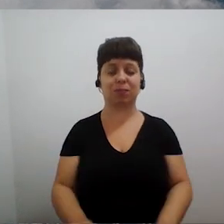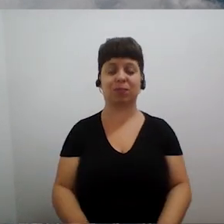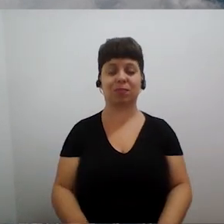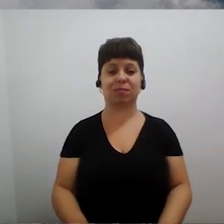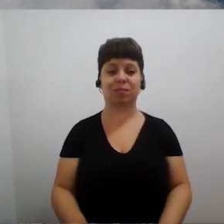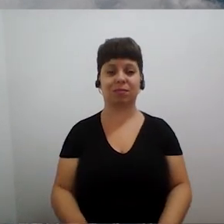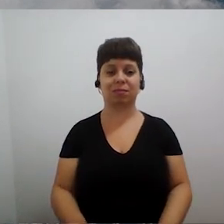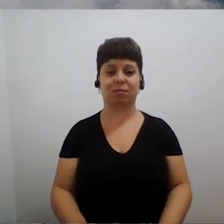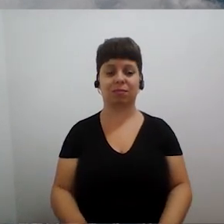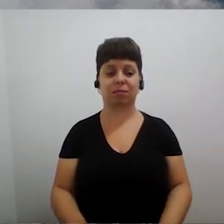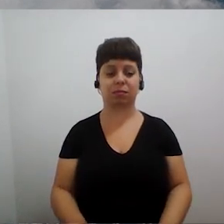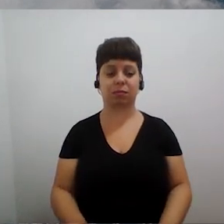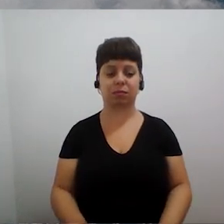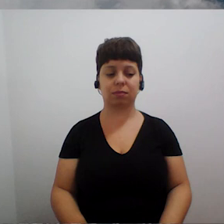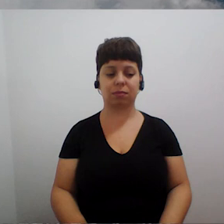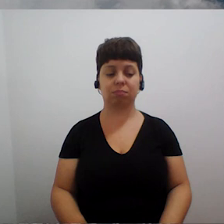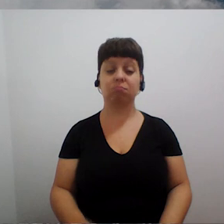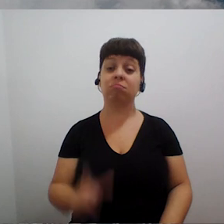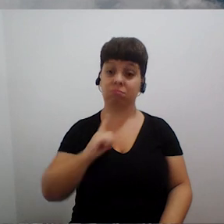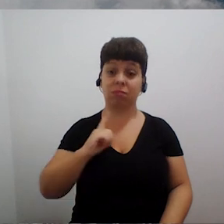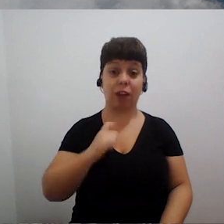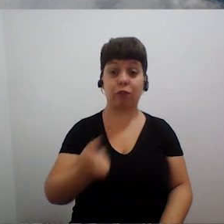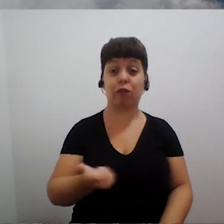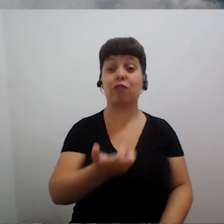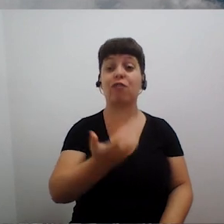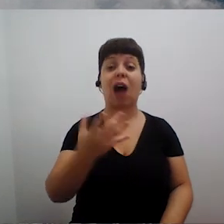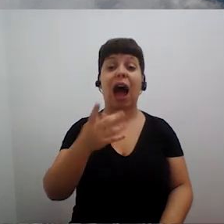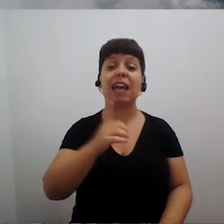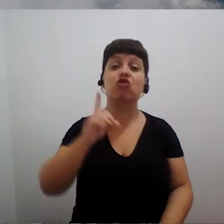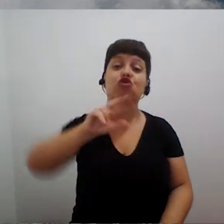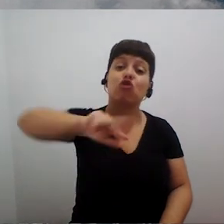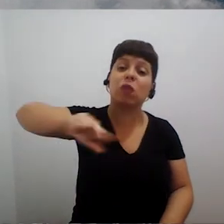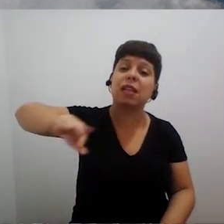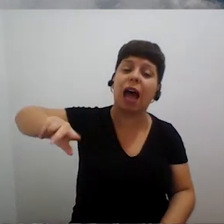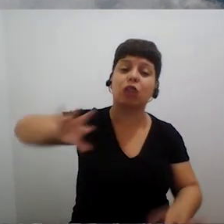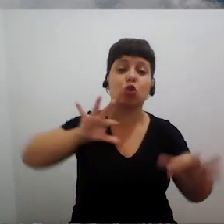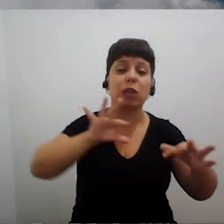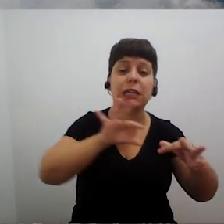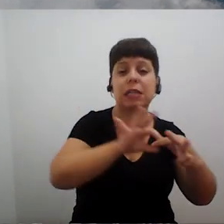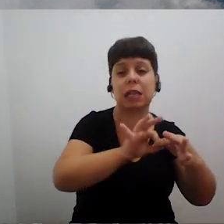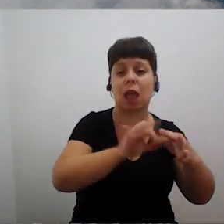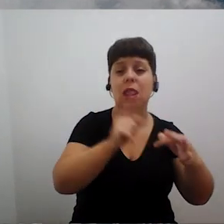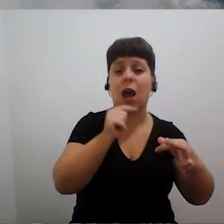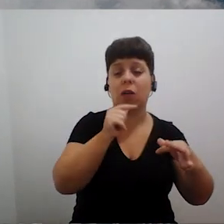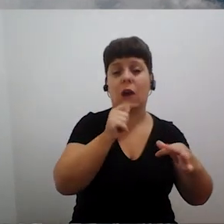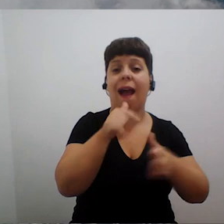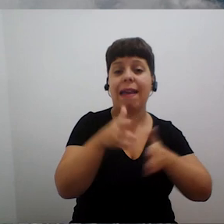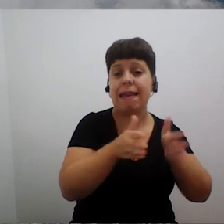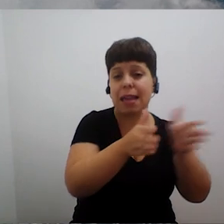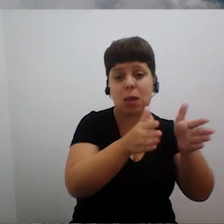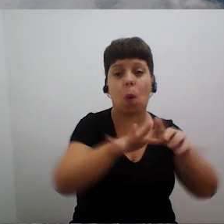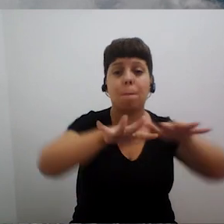cultuadas estão relacionadas às águas, aos rios, aos mares, oceanos, as Lagoas e nós temos a festa